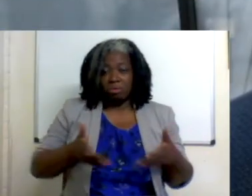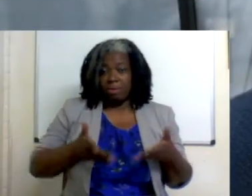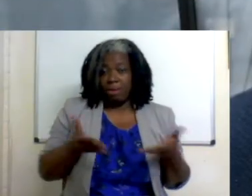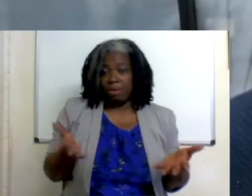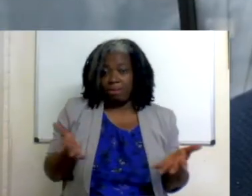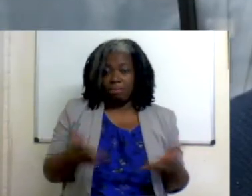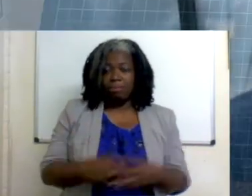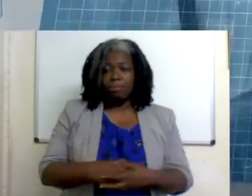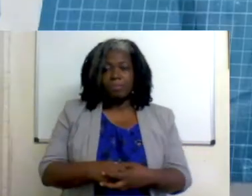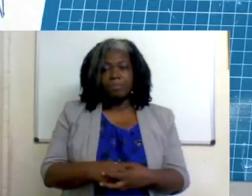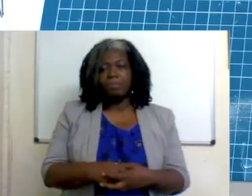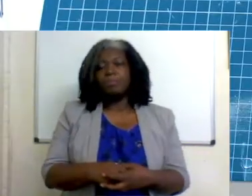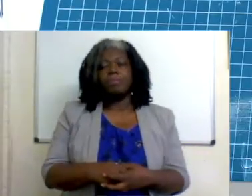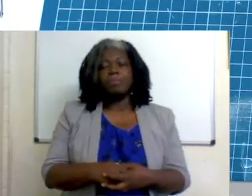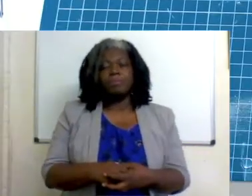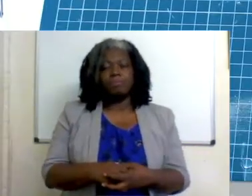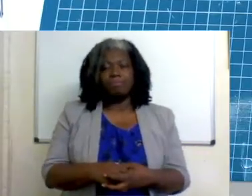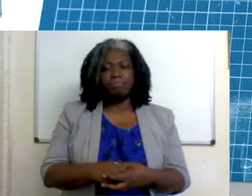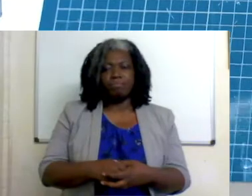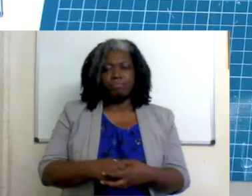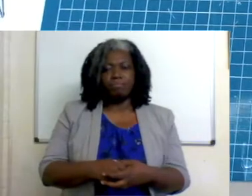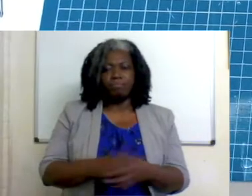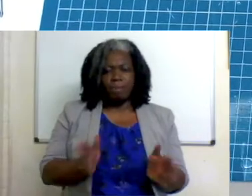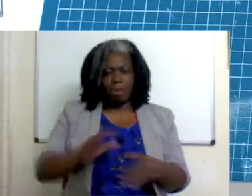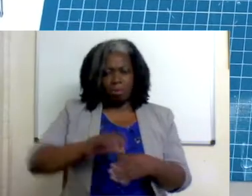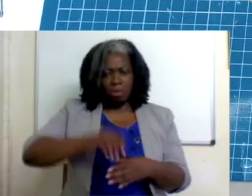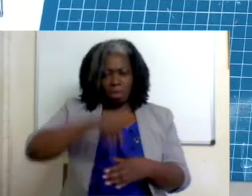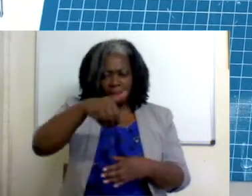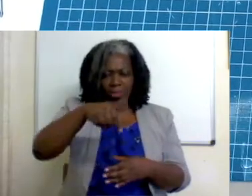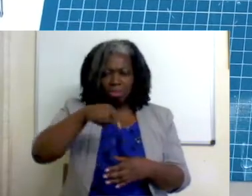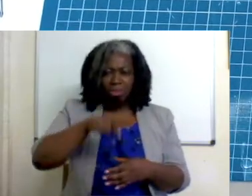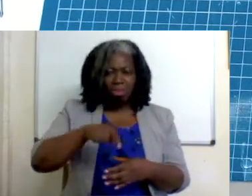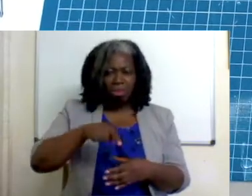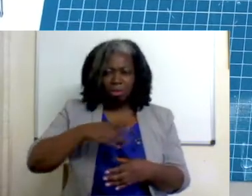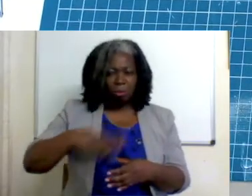jakakoliv krabice a pro dnesni projekt nepotrebuju viko, tak ho